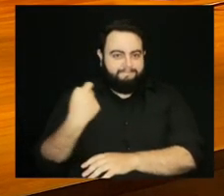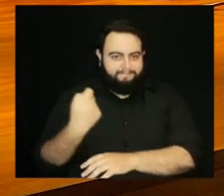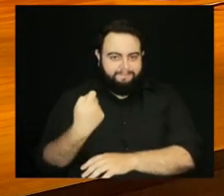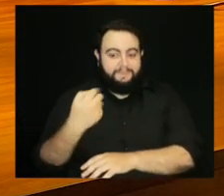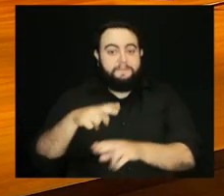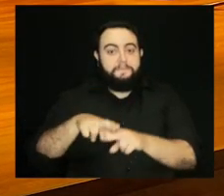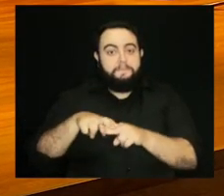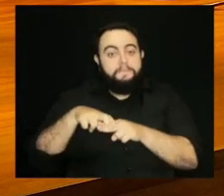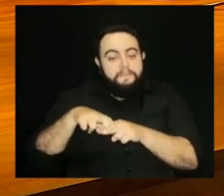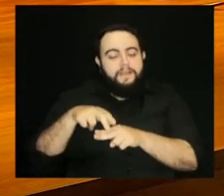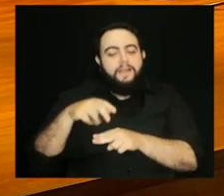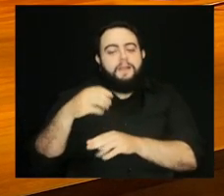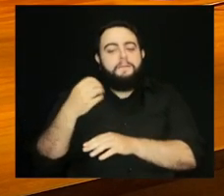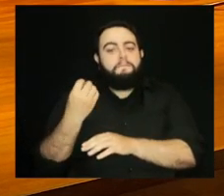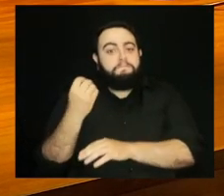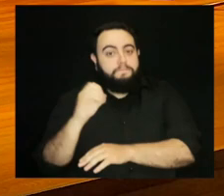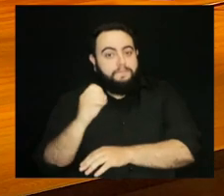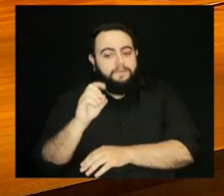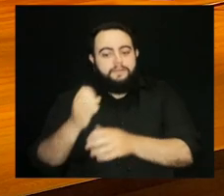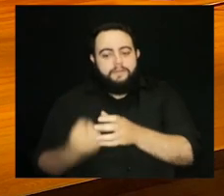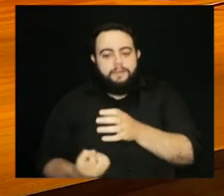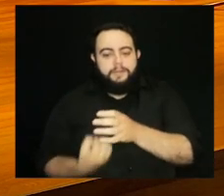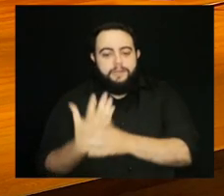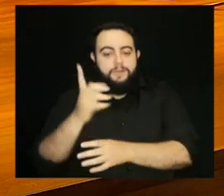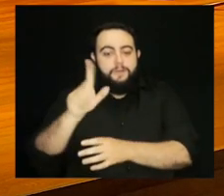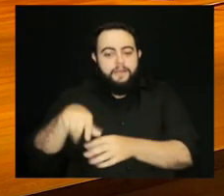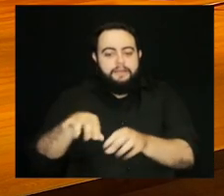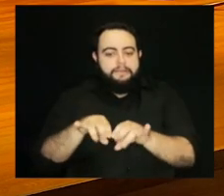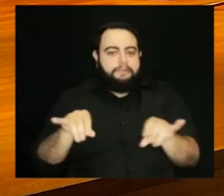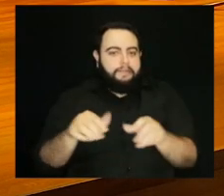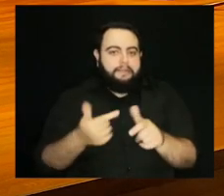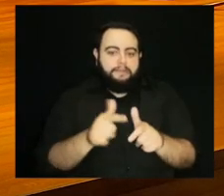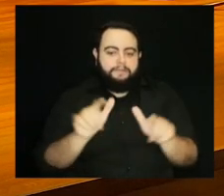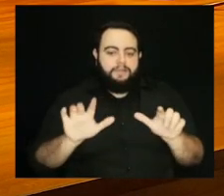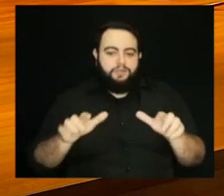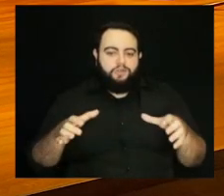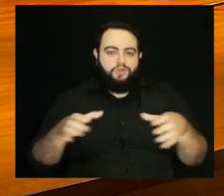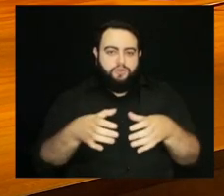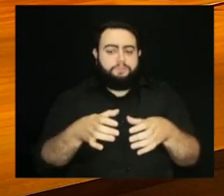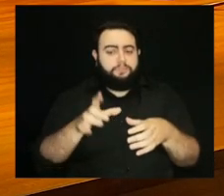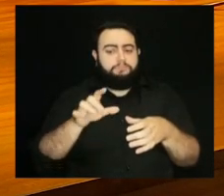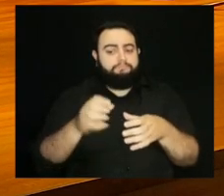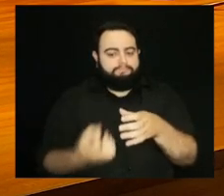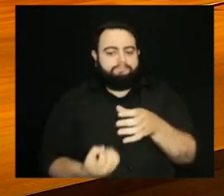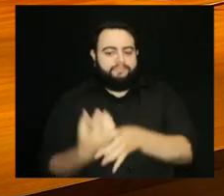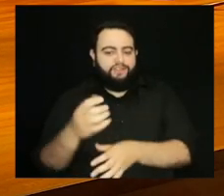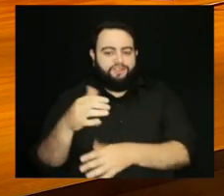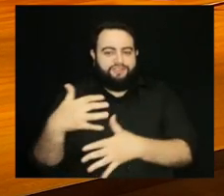foi fundada por um grupo de Sem Terra, é isso. Era um grupo de gente que veio para